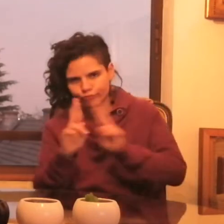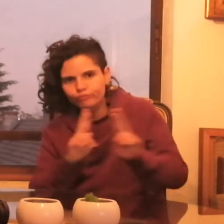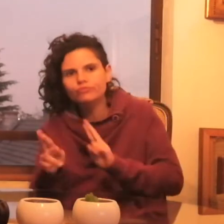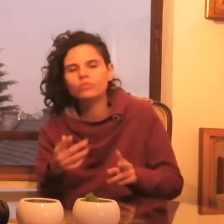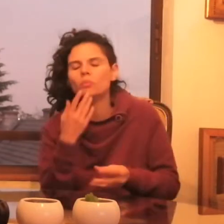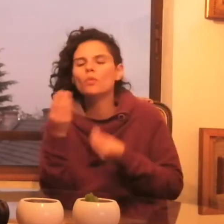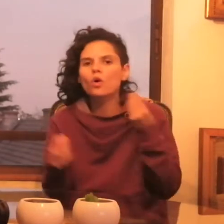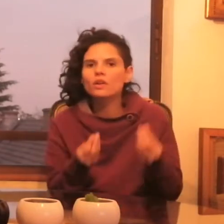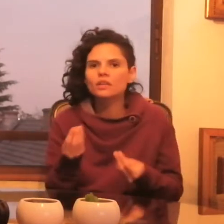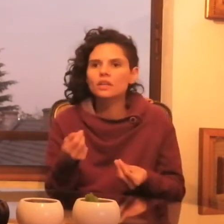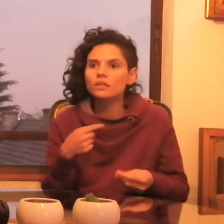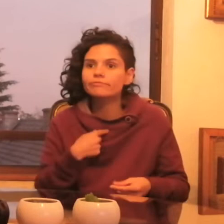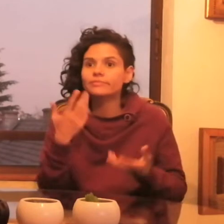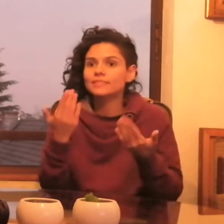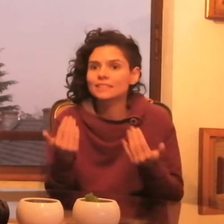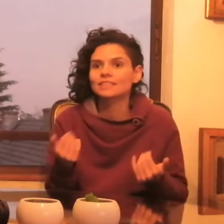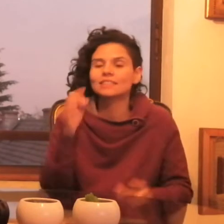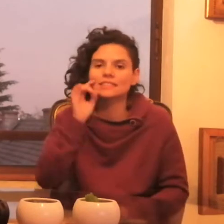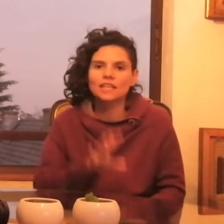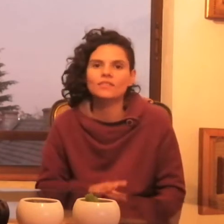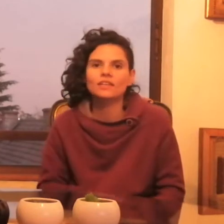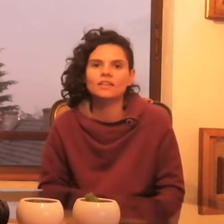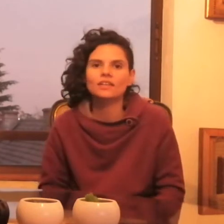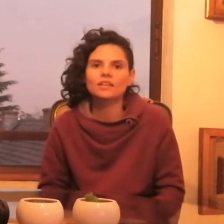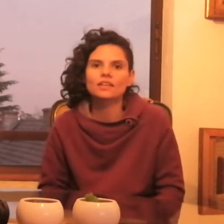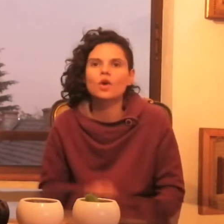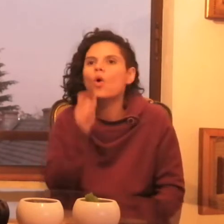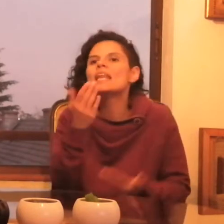necesita saber cuáles son para conocer las necesidades de la gente para poder